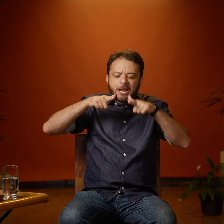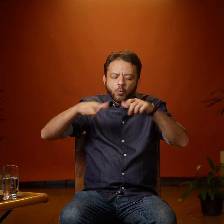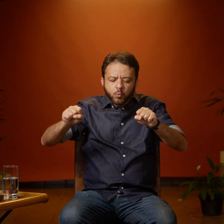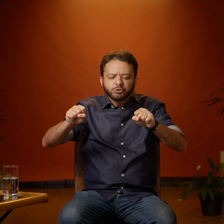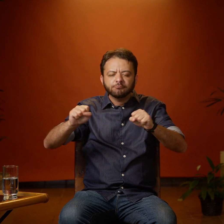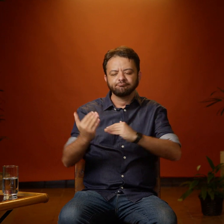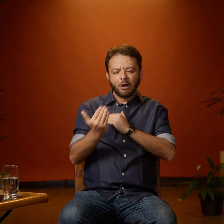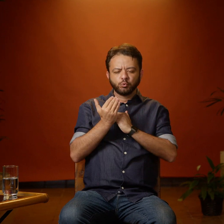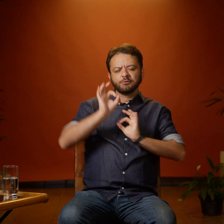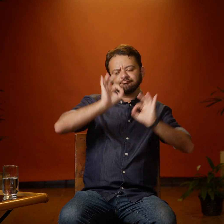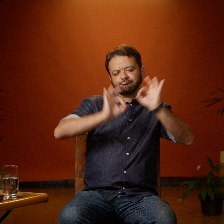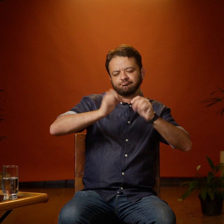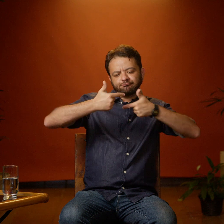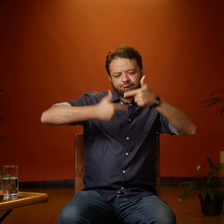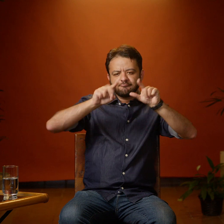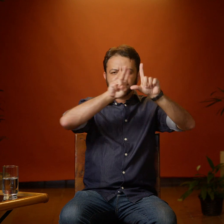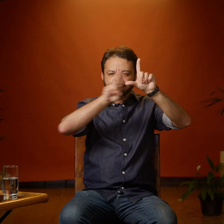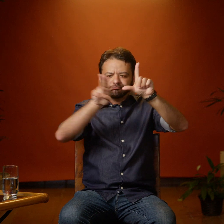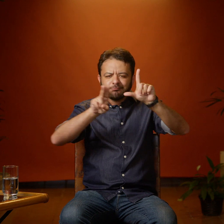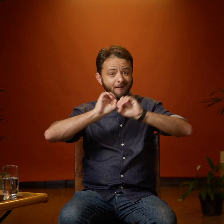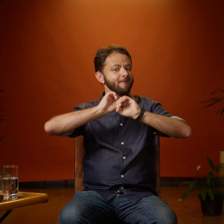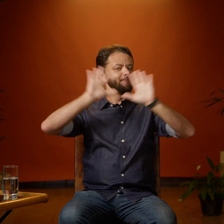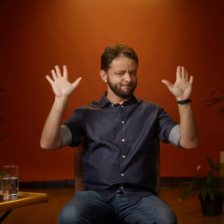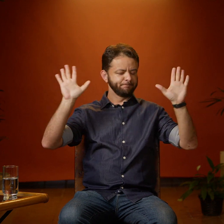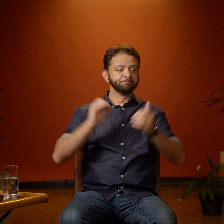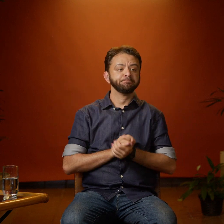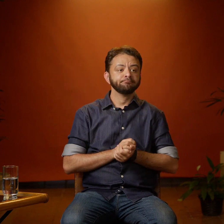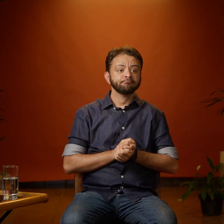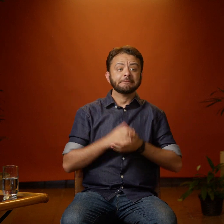para ficar legível, e ter as legendas descritivas, mais claras.